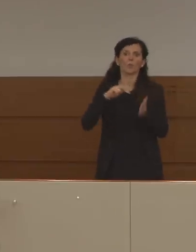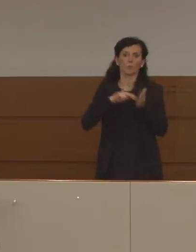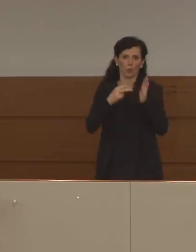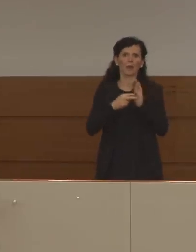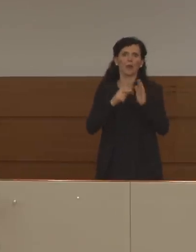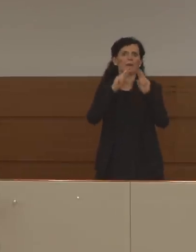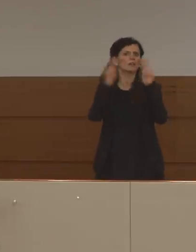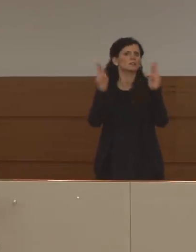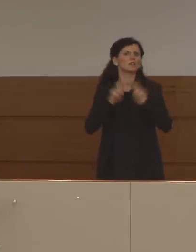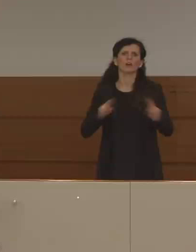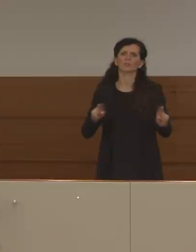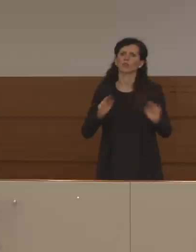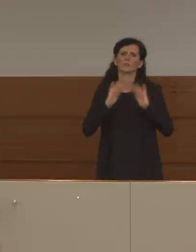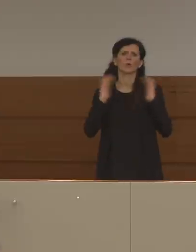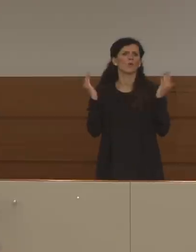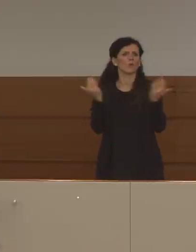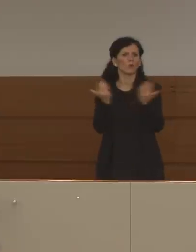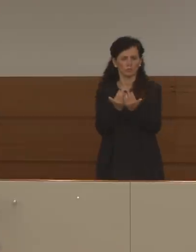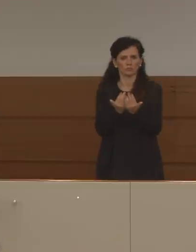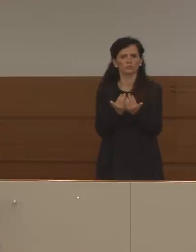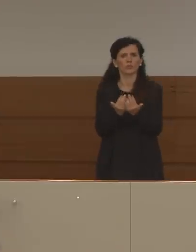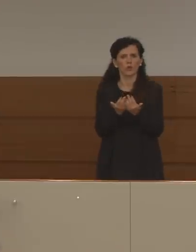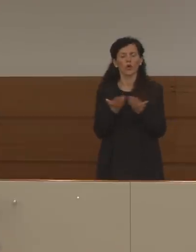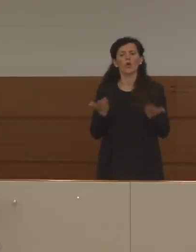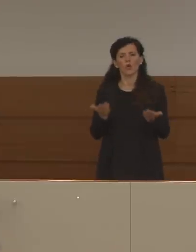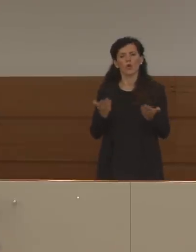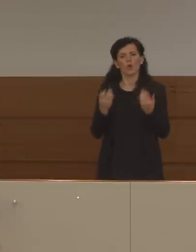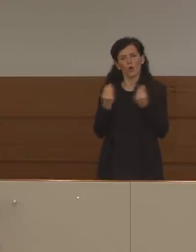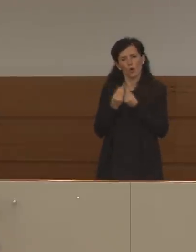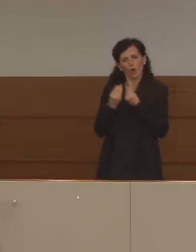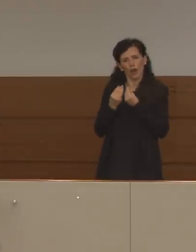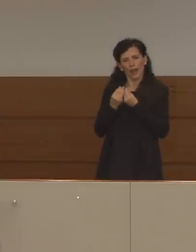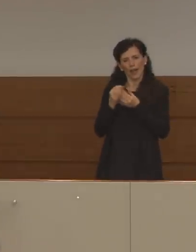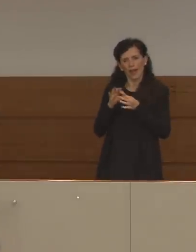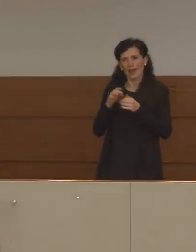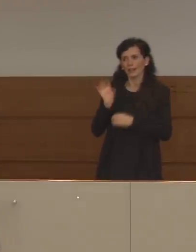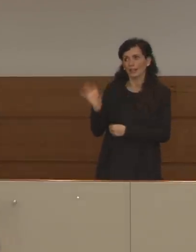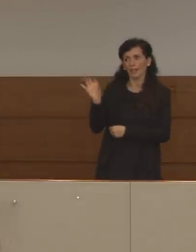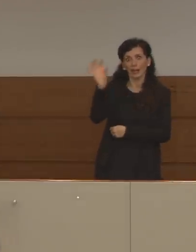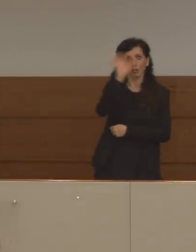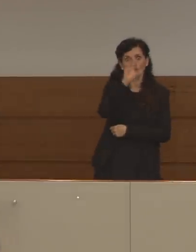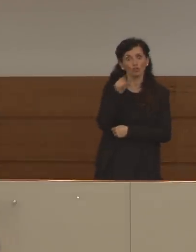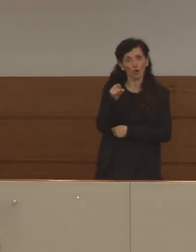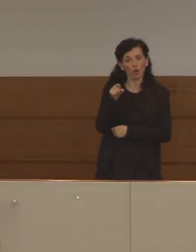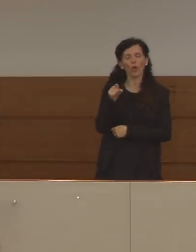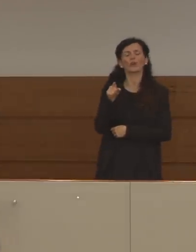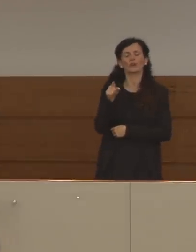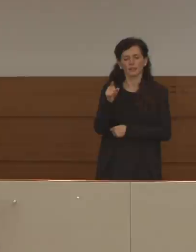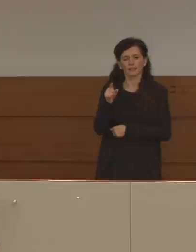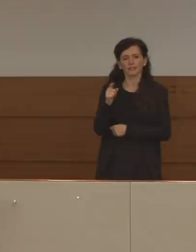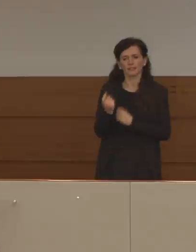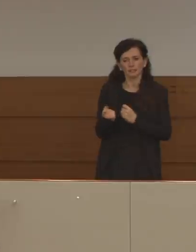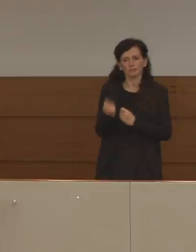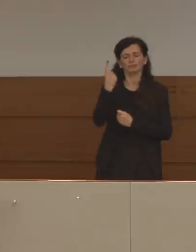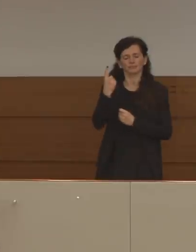e su questo anche i colleghi delle regioni stanno avendo grosse difficoltà.